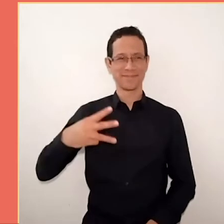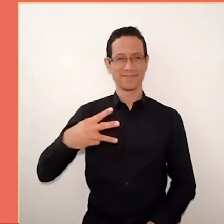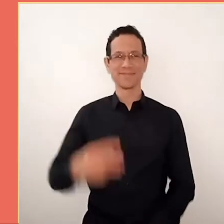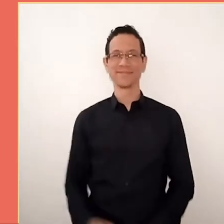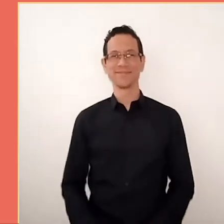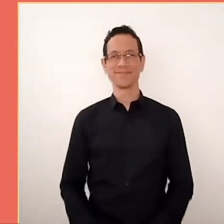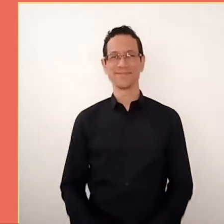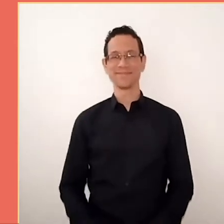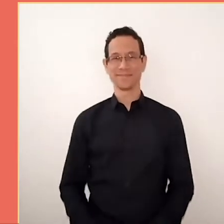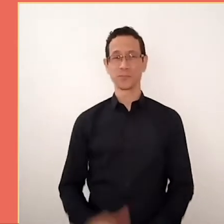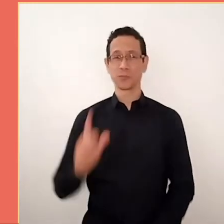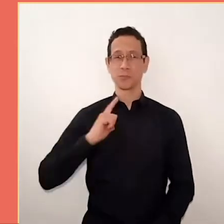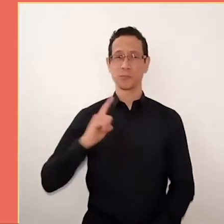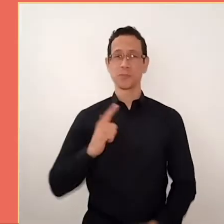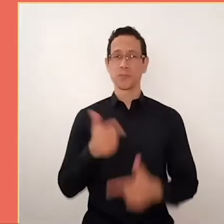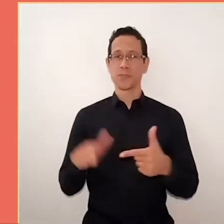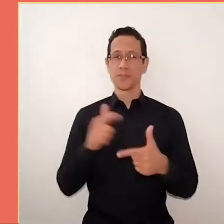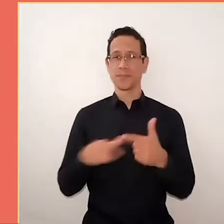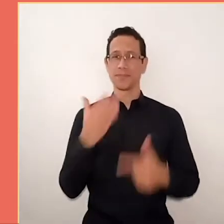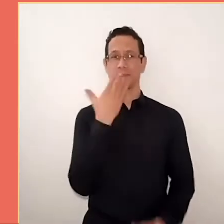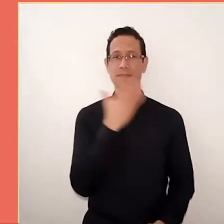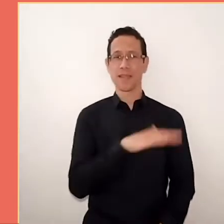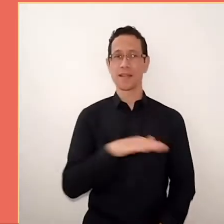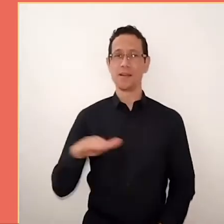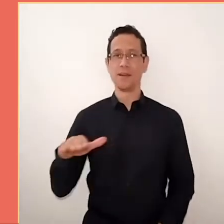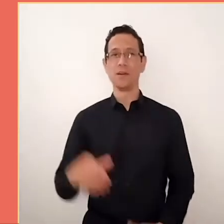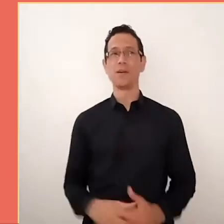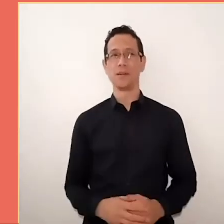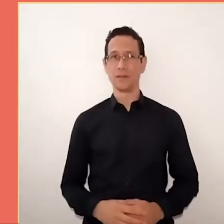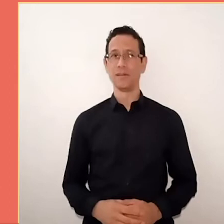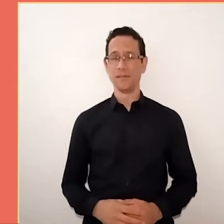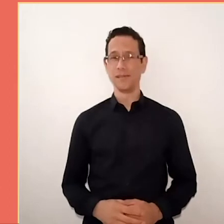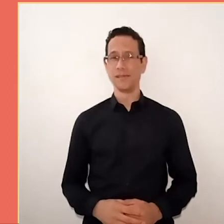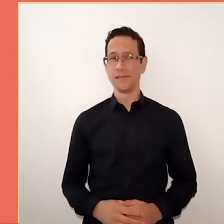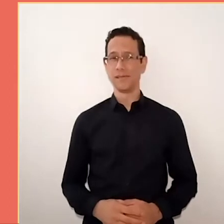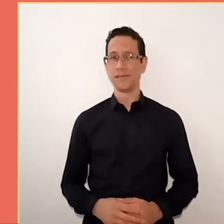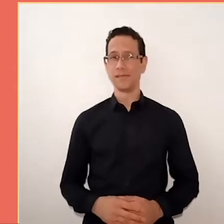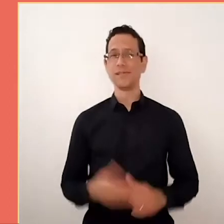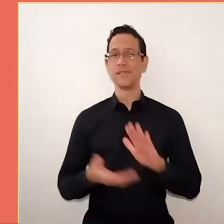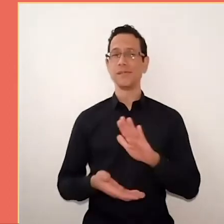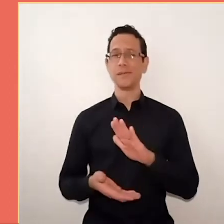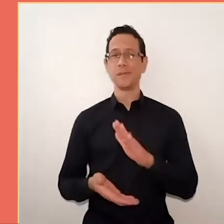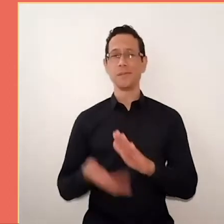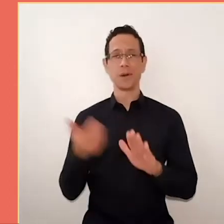"Havia o problema das crianças, que com o desfavelamento perderam as vagas nas escolas.